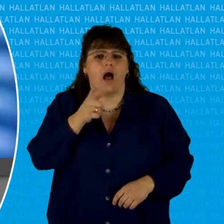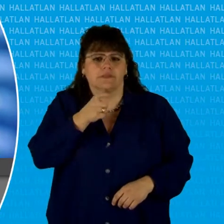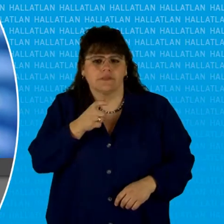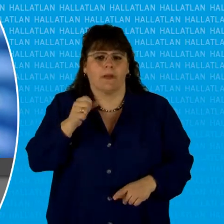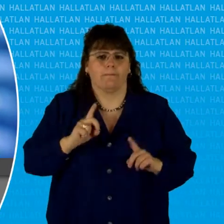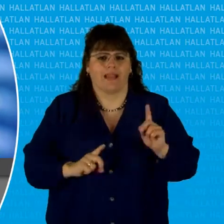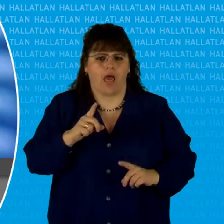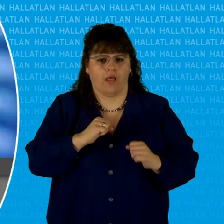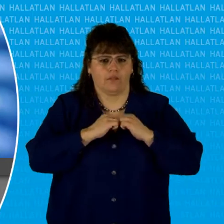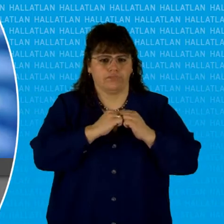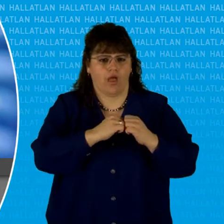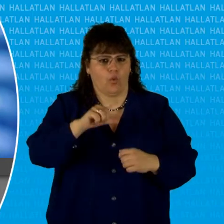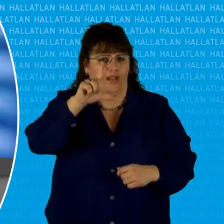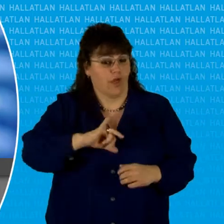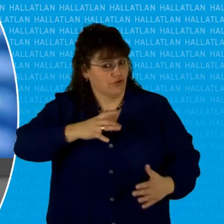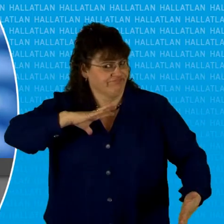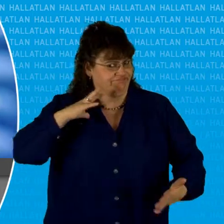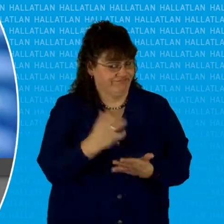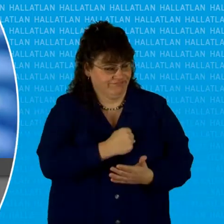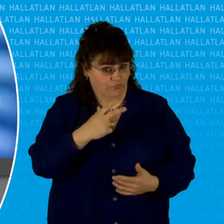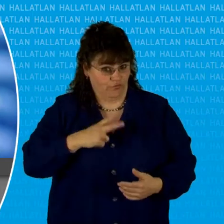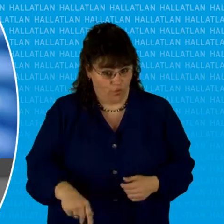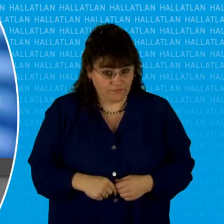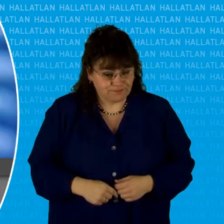és AC Milannal Bajnokok Ligáját is nyert.